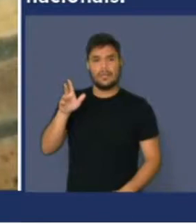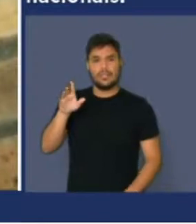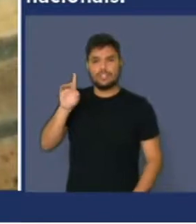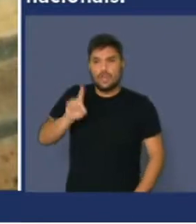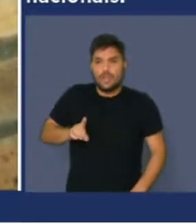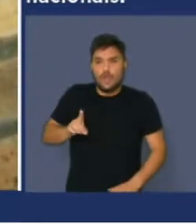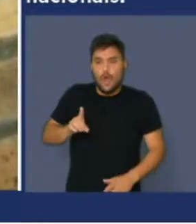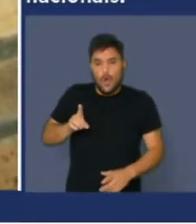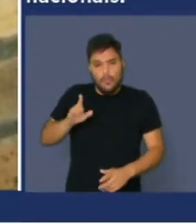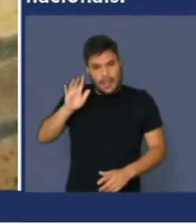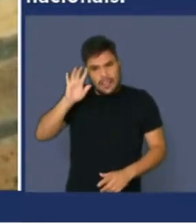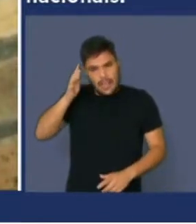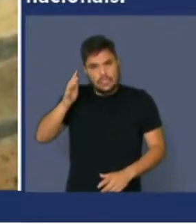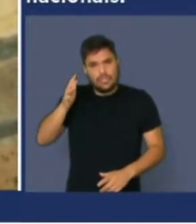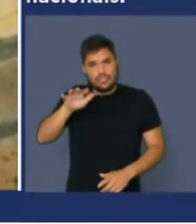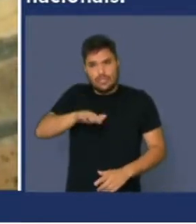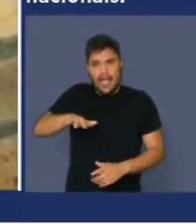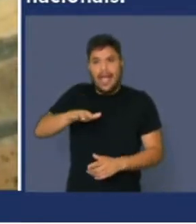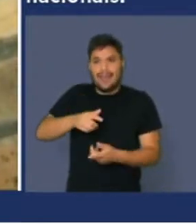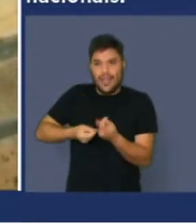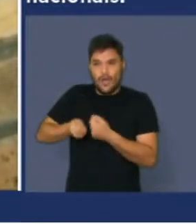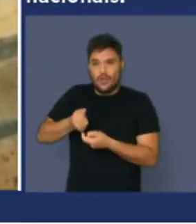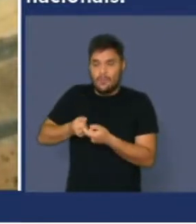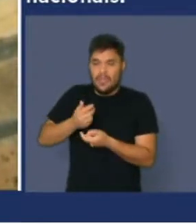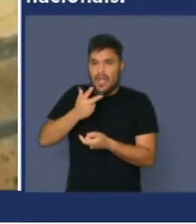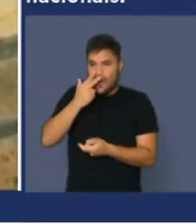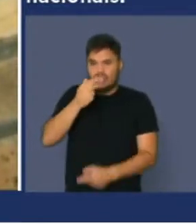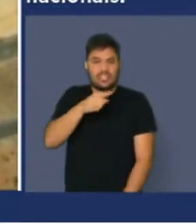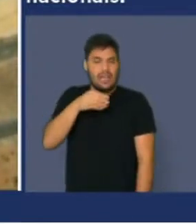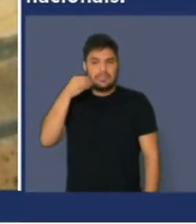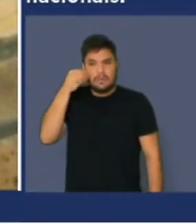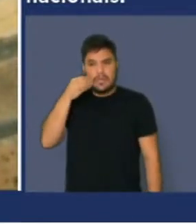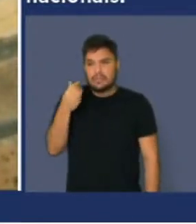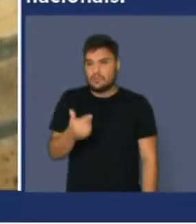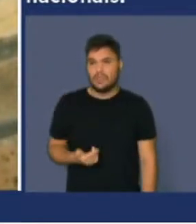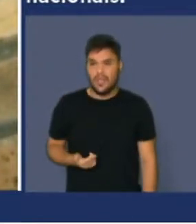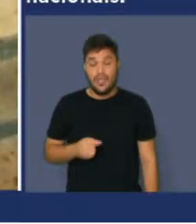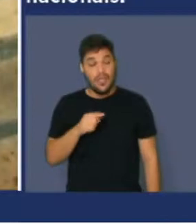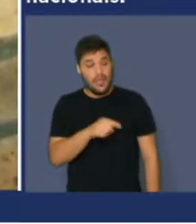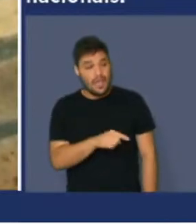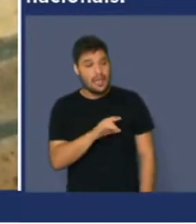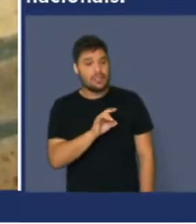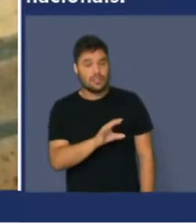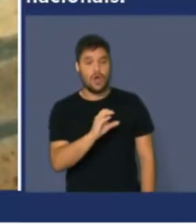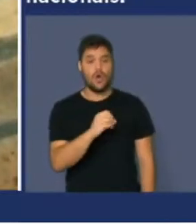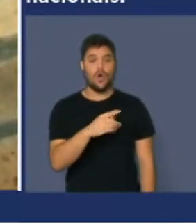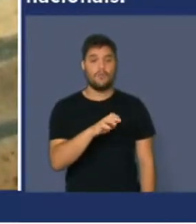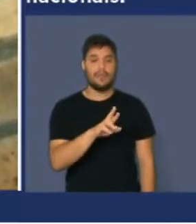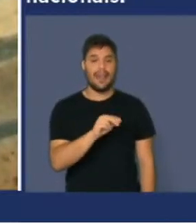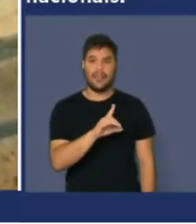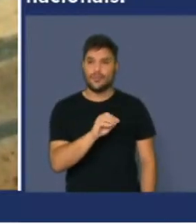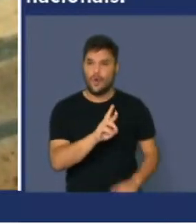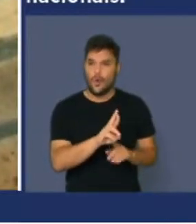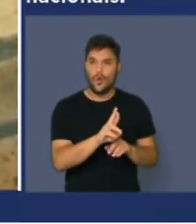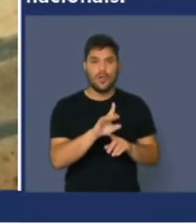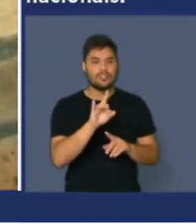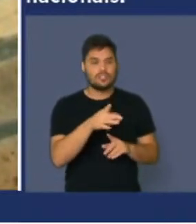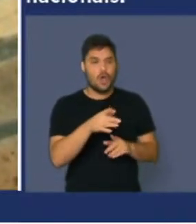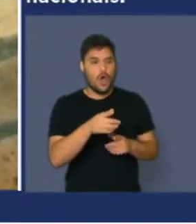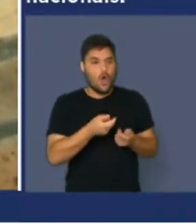DIRIGIR UMA INDÚSTRIA, PARA TOMAR DECISÕES EFETIVAS DO MUNDO ECONÔMICO, DA ECONOMIA REAL. PAULO GUEDES É UM